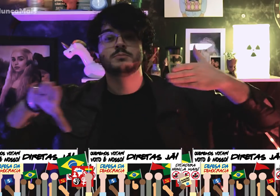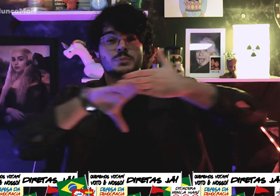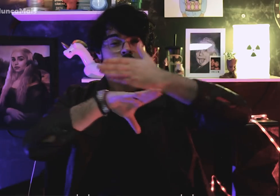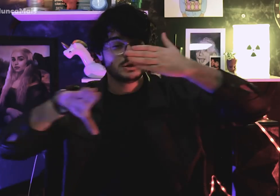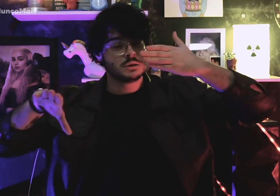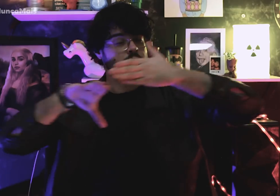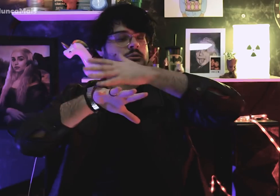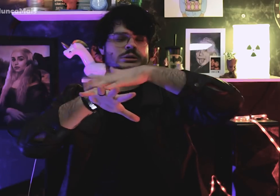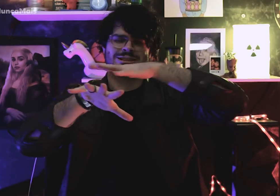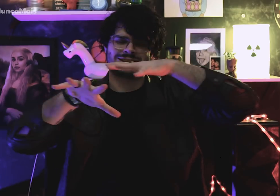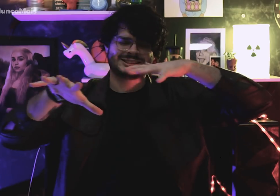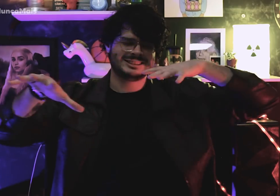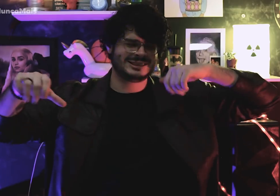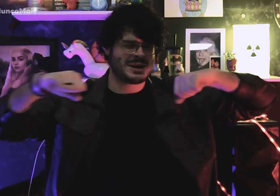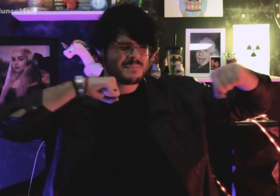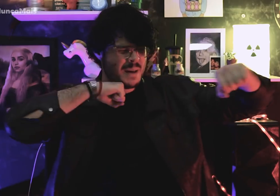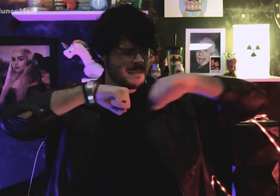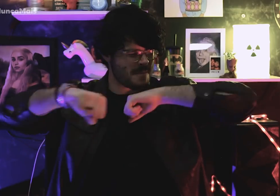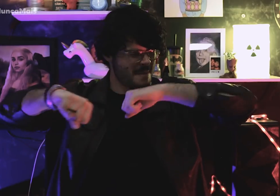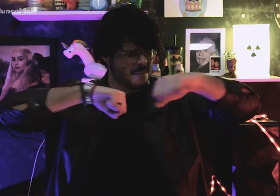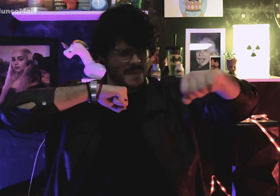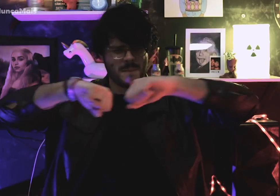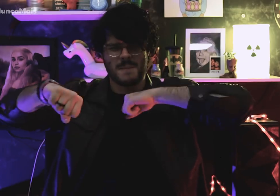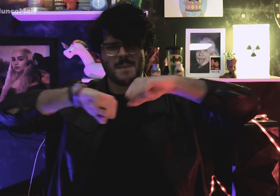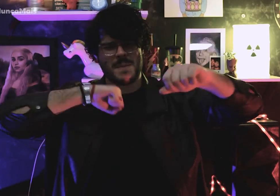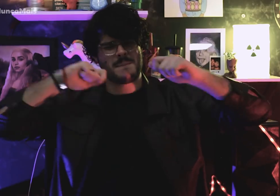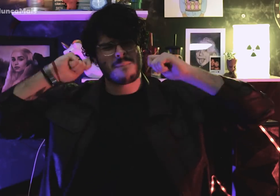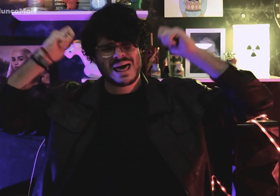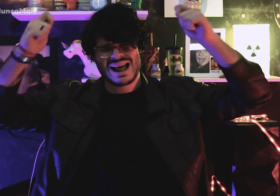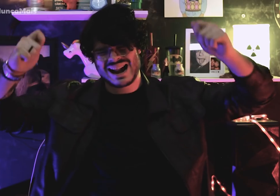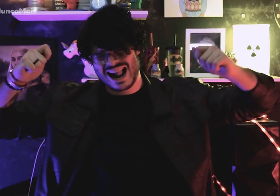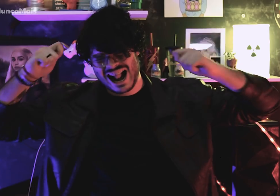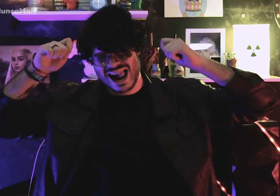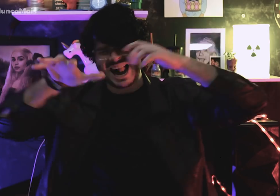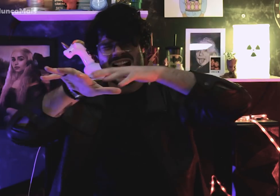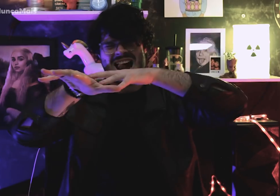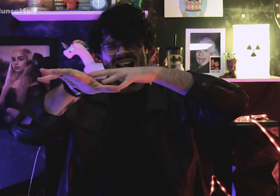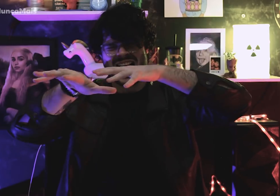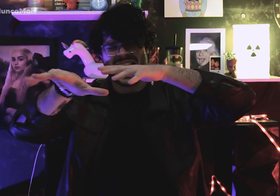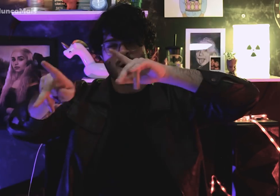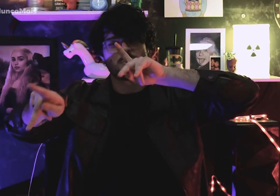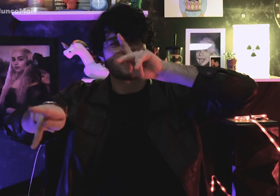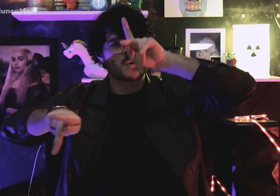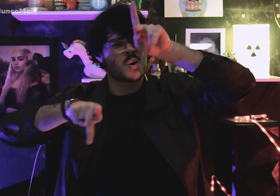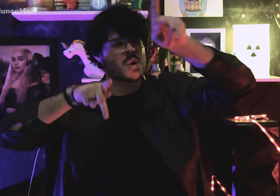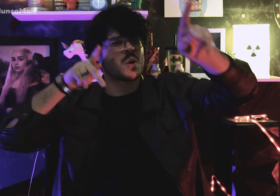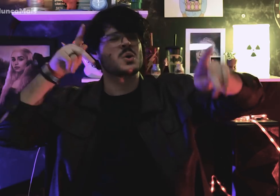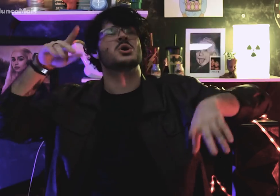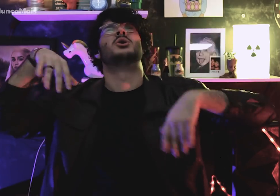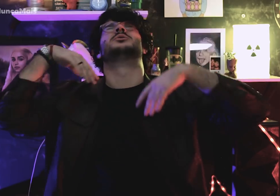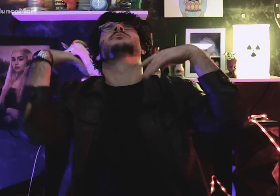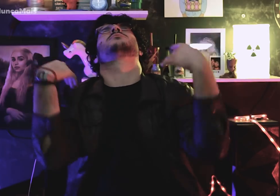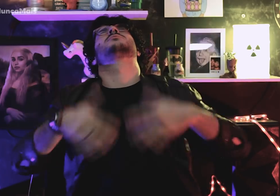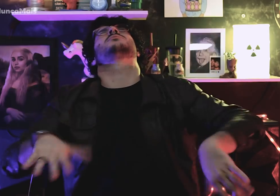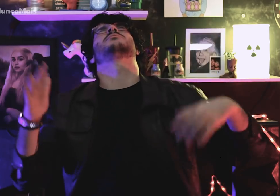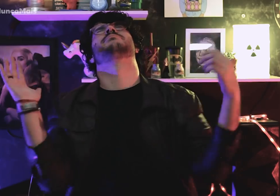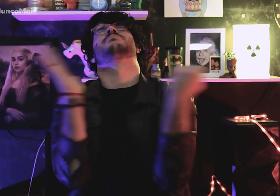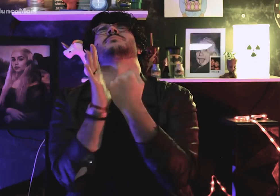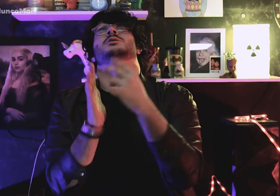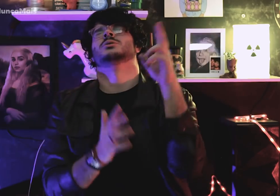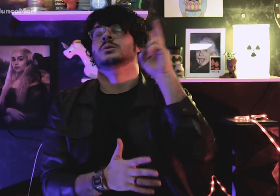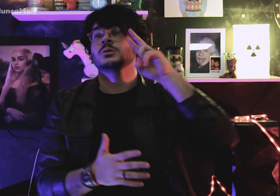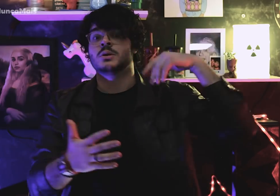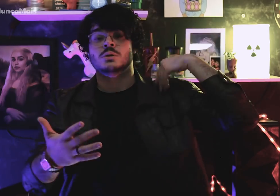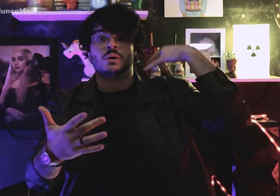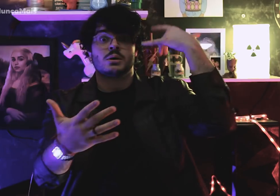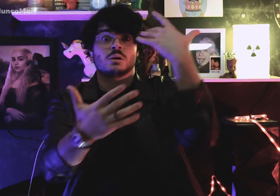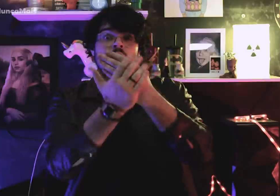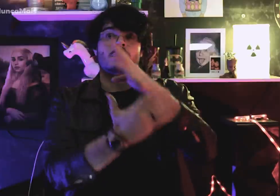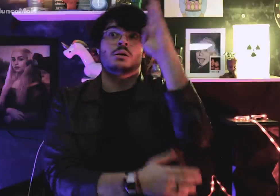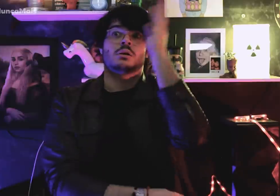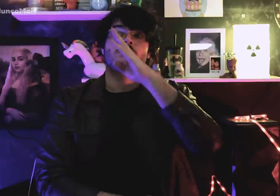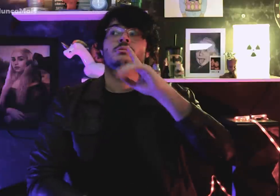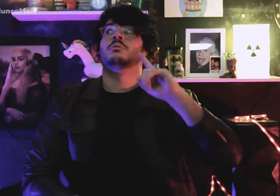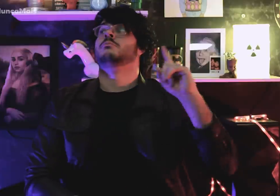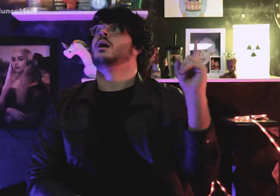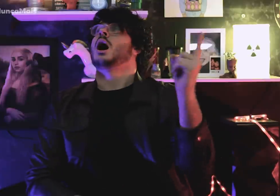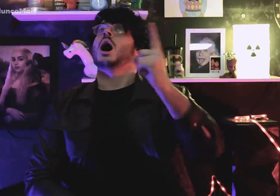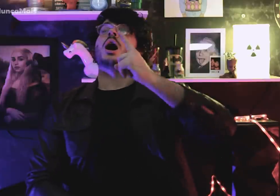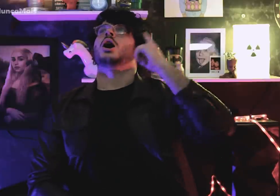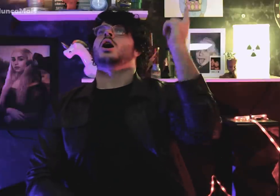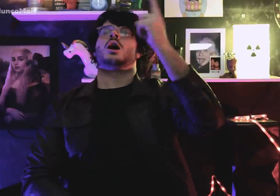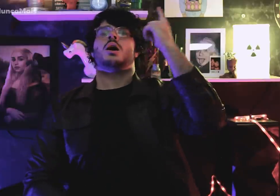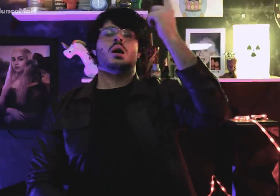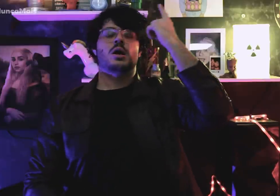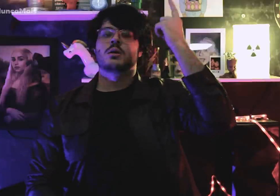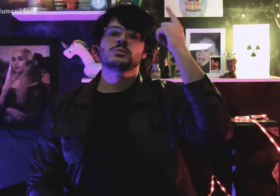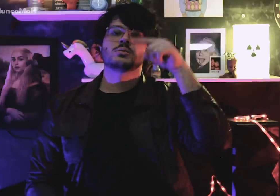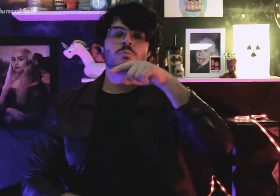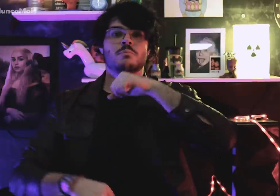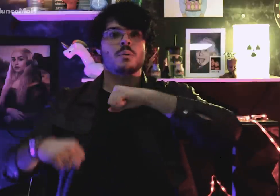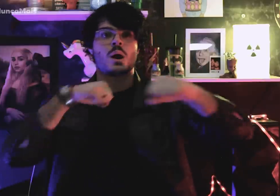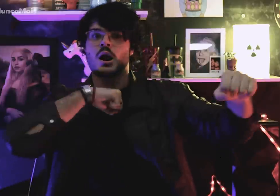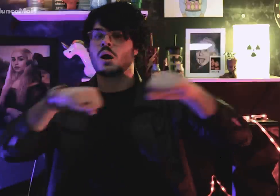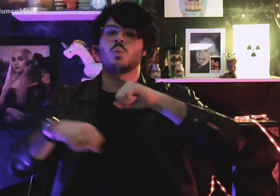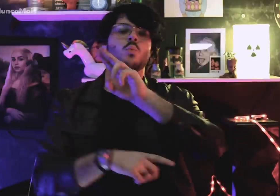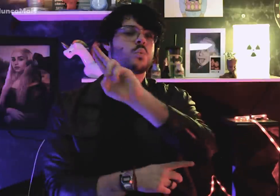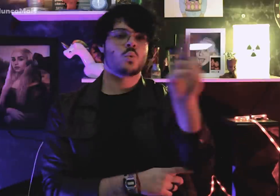do maior movimento popular da história do Brasil,